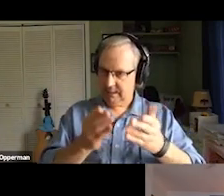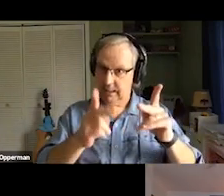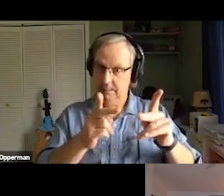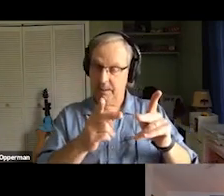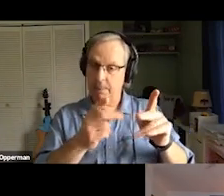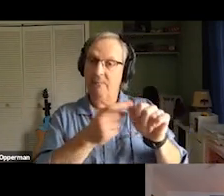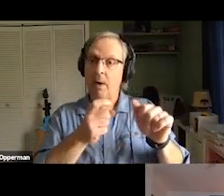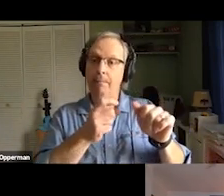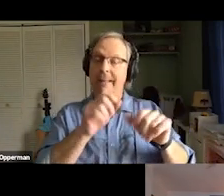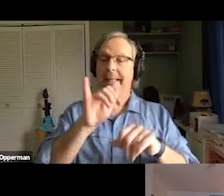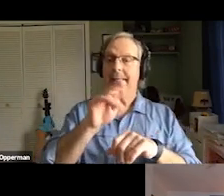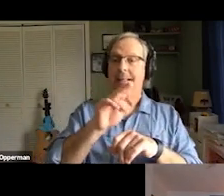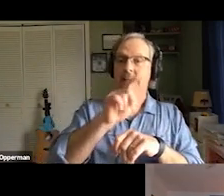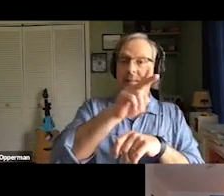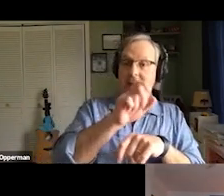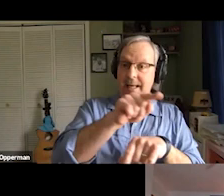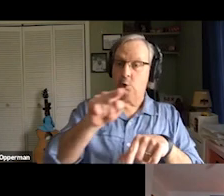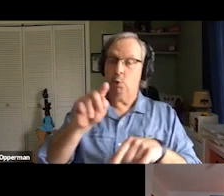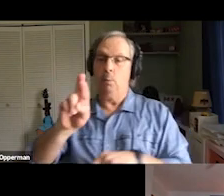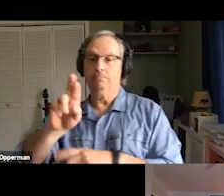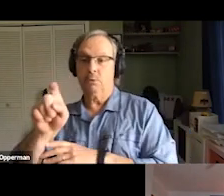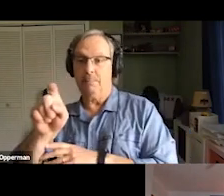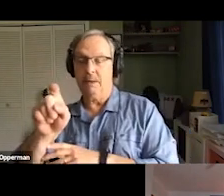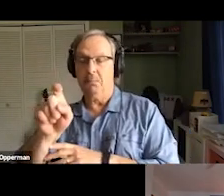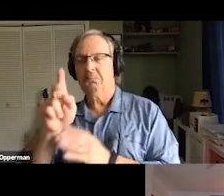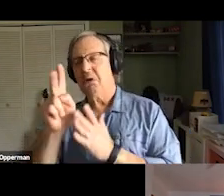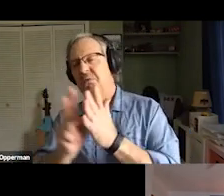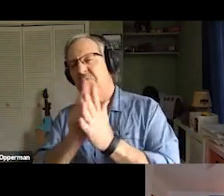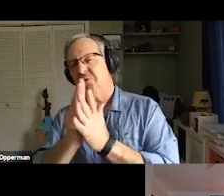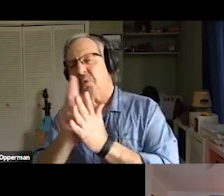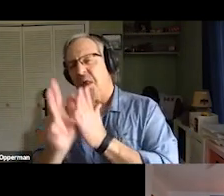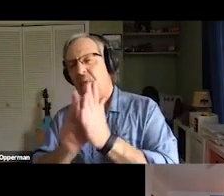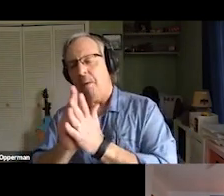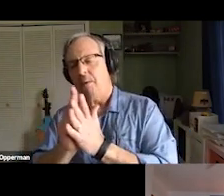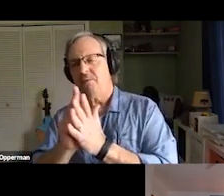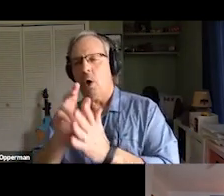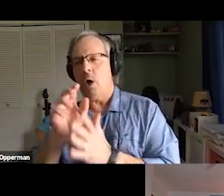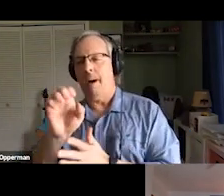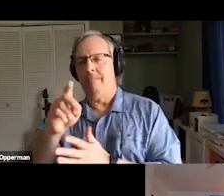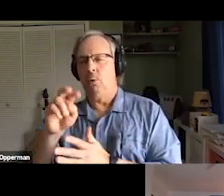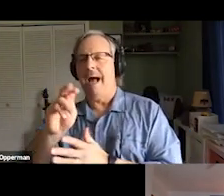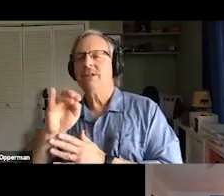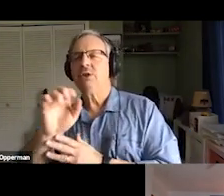desde la admisión hasta la prescripción de dos a tres horas para una prescripción de Suboxone. Y estamos muy contentos de dar la bienvenida a las personas,